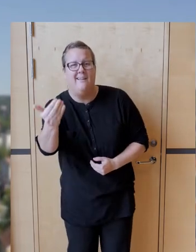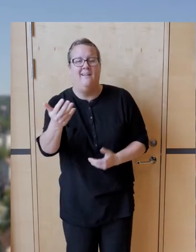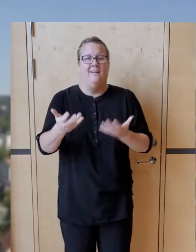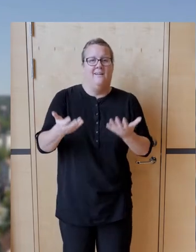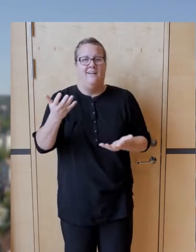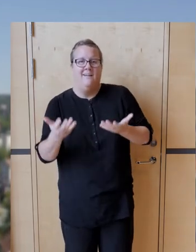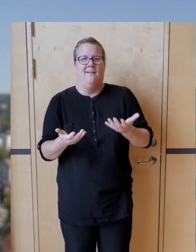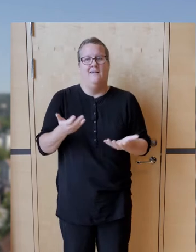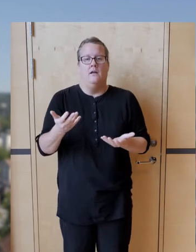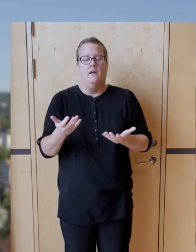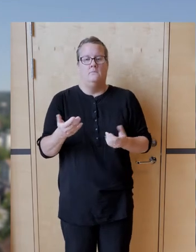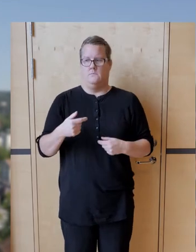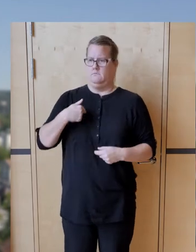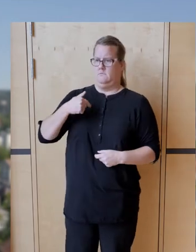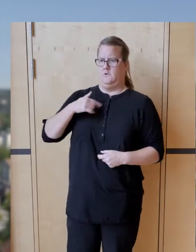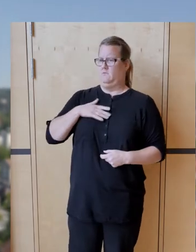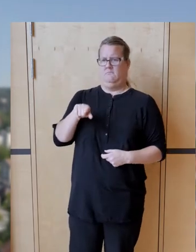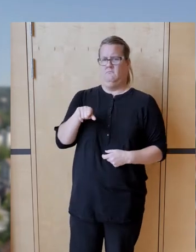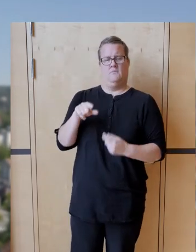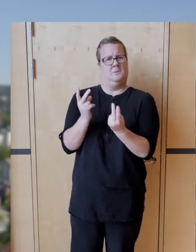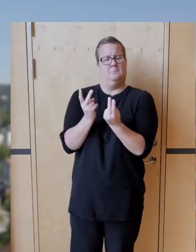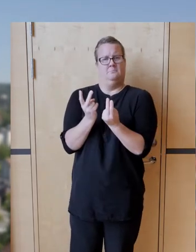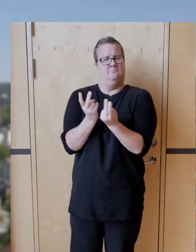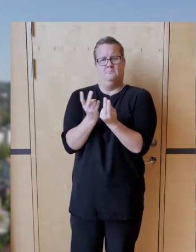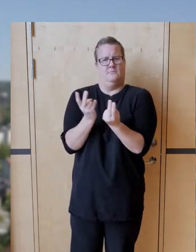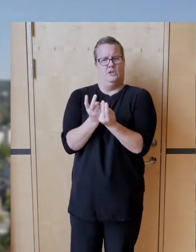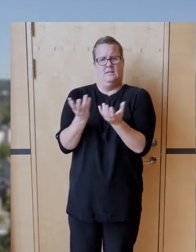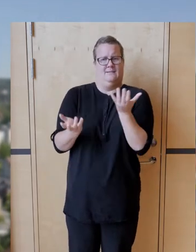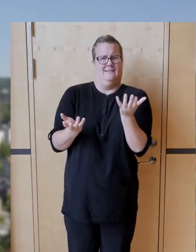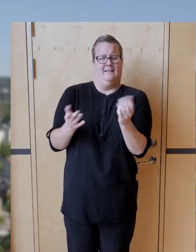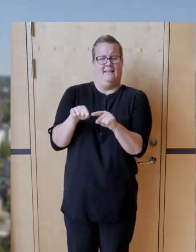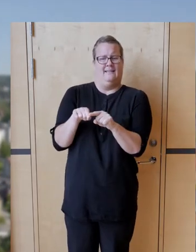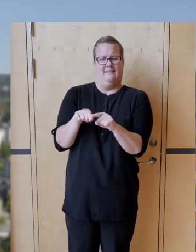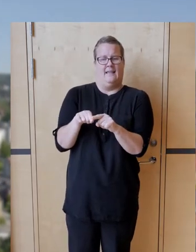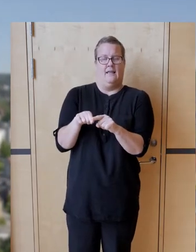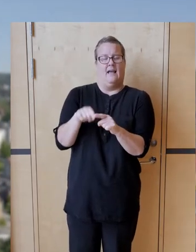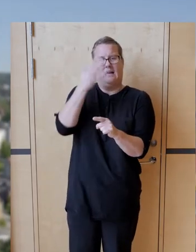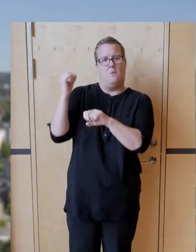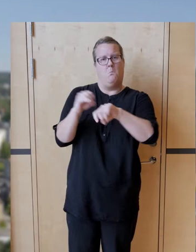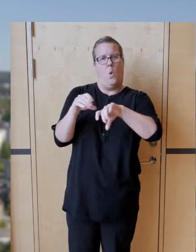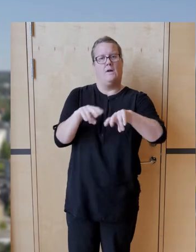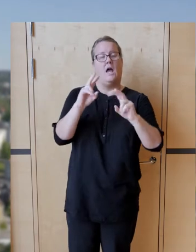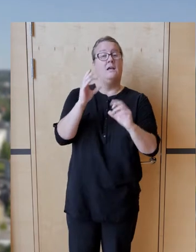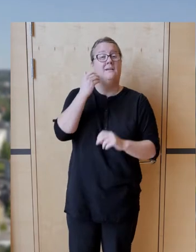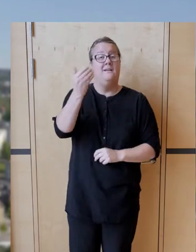Menar jag kommer att avgöras Hur väljarna städar sig i Kommande barn